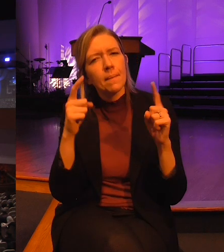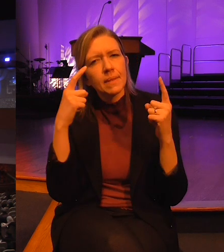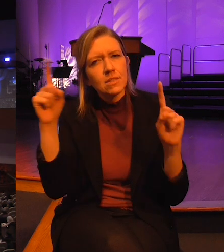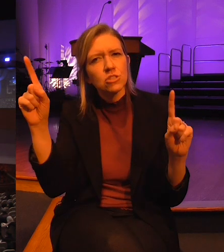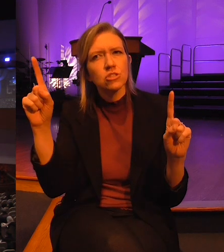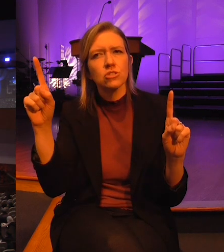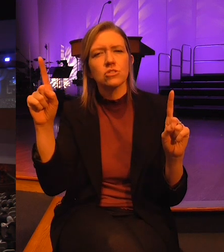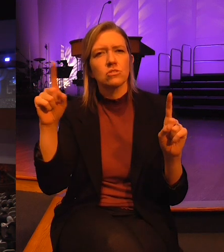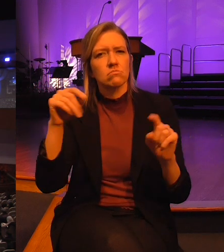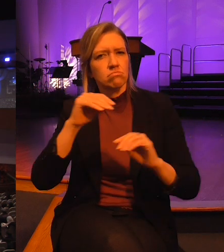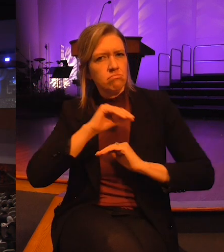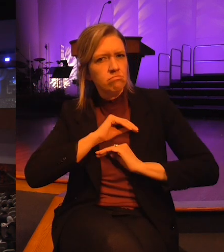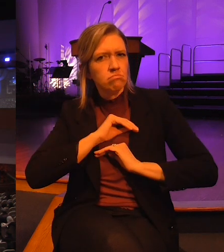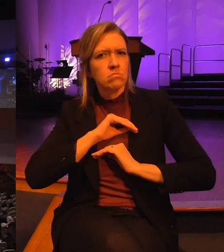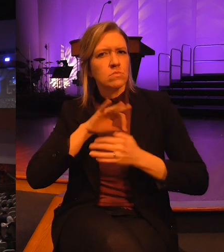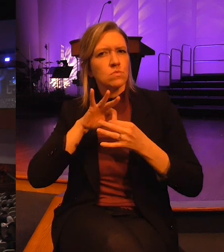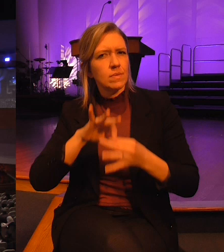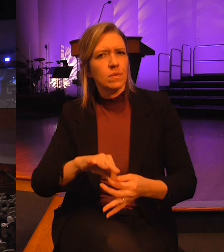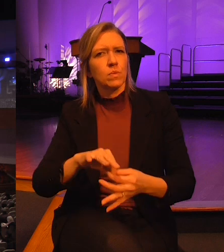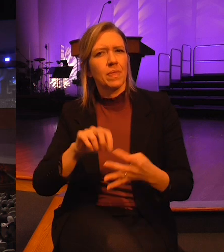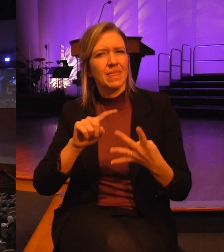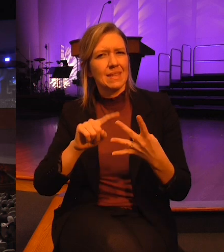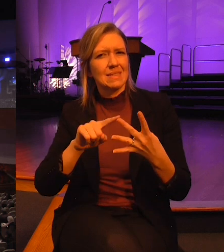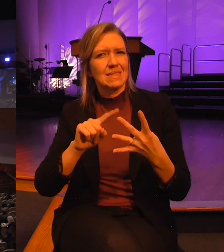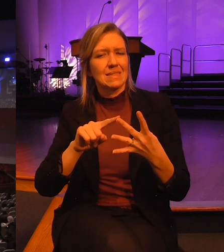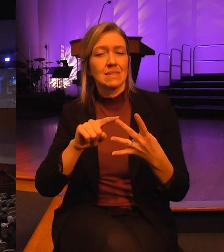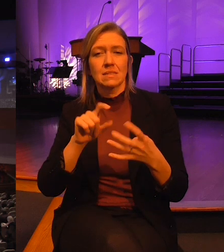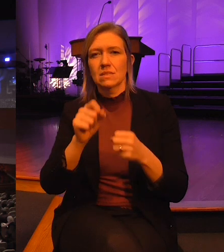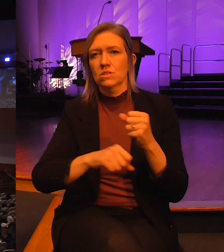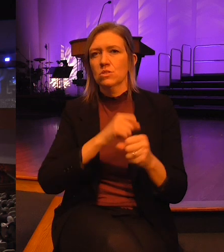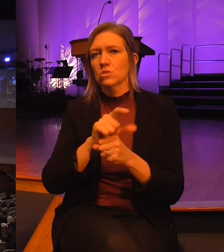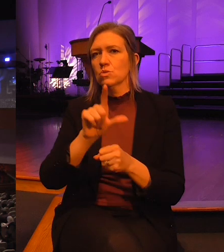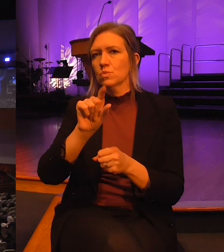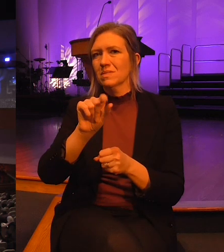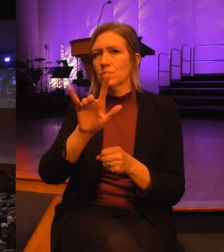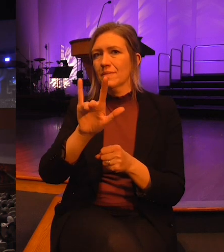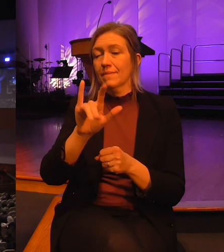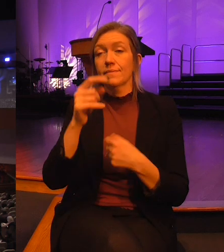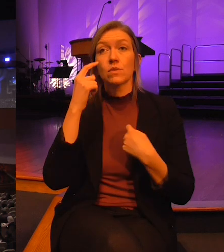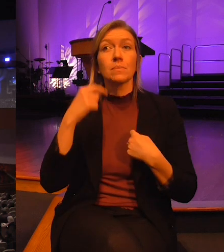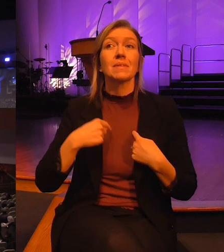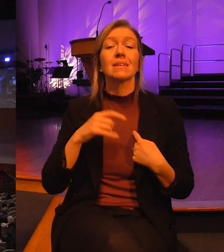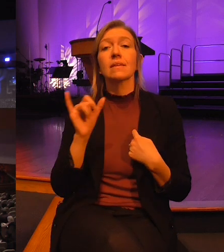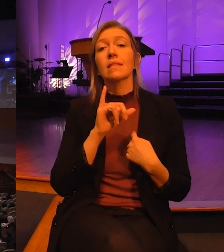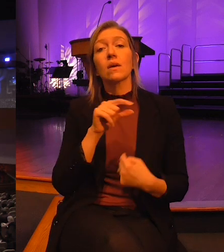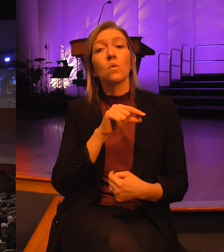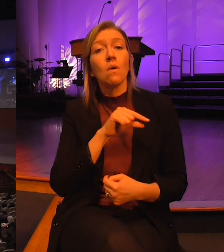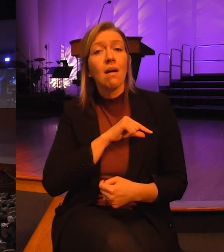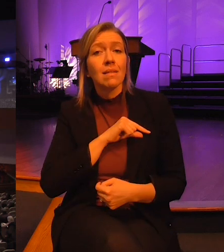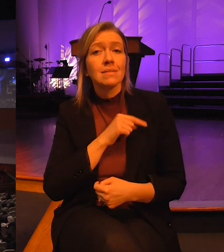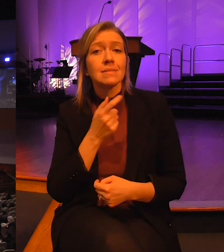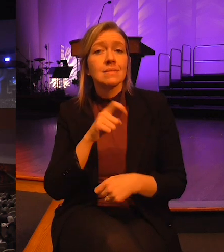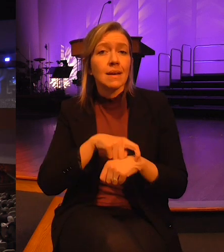en 2025? Para mí, son cosas como tiempo de calidad para hacer preguntas valientes y articular mis propias